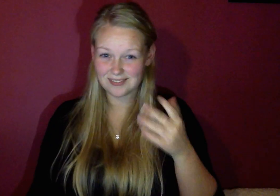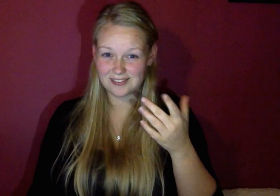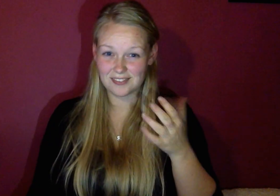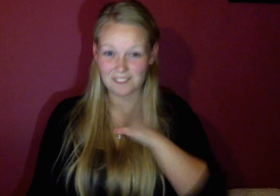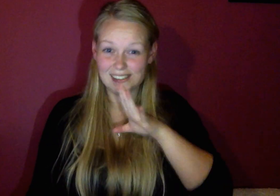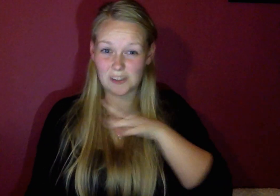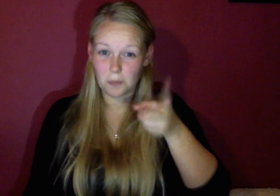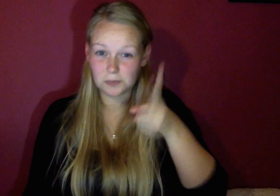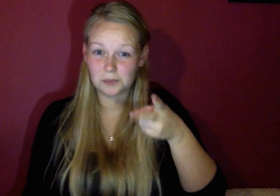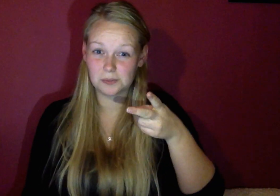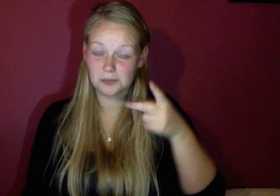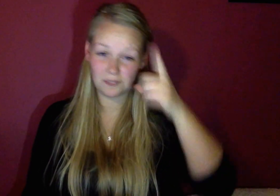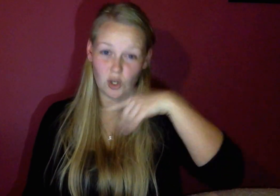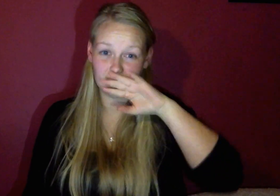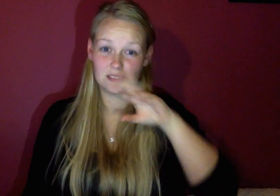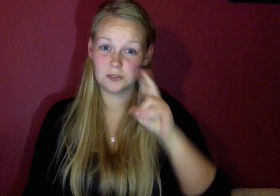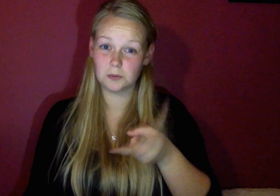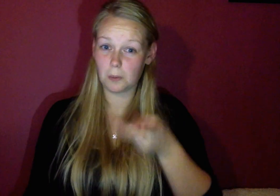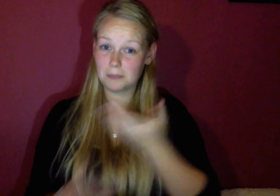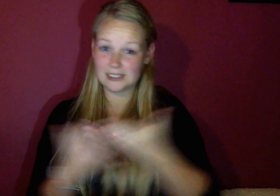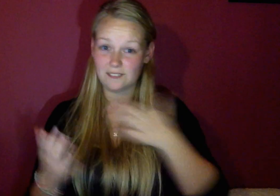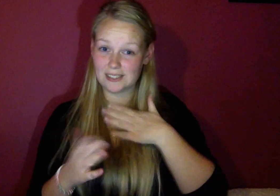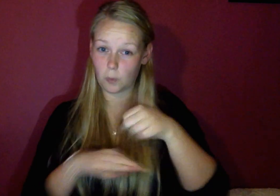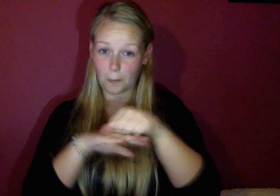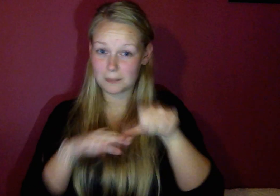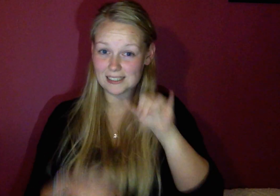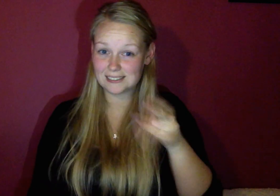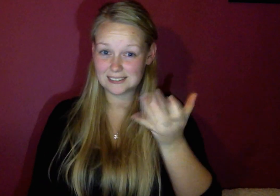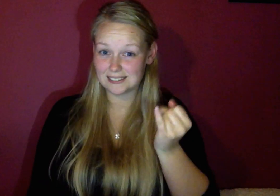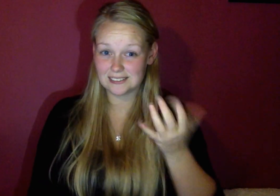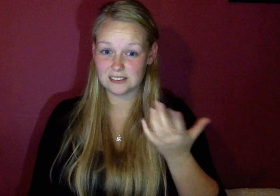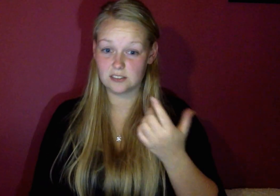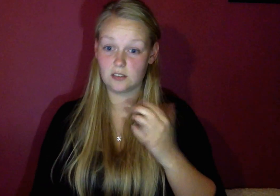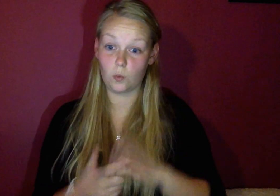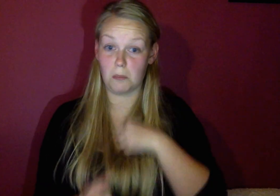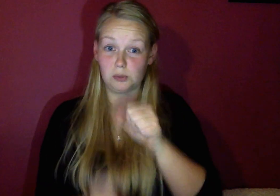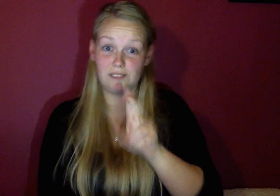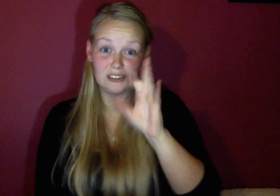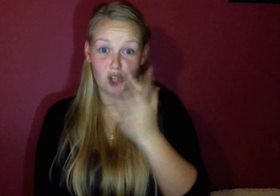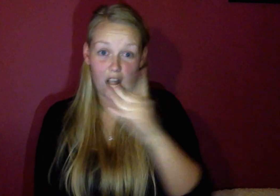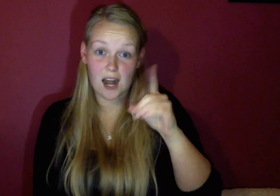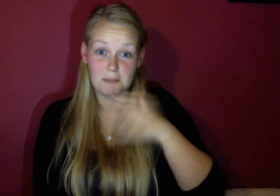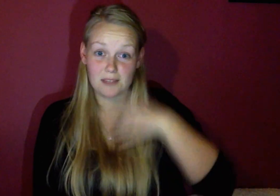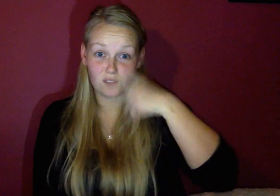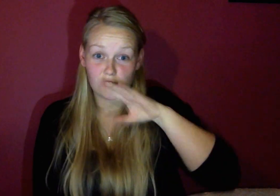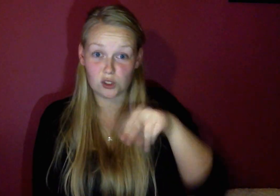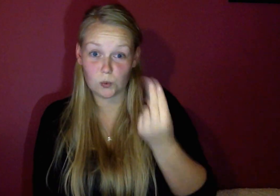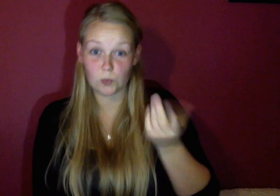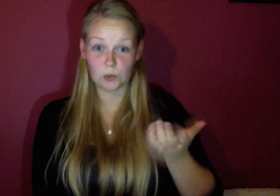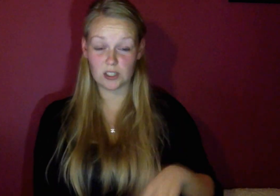Men nä nej, det finns också föräldrar som valt bort CI operation. Måste verkligen hylla mina föräldrar nu.